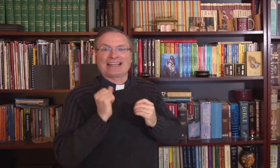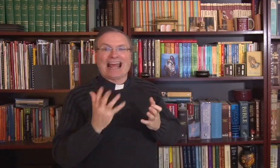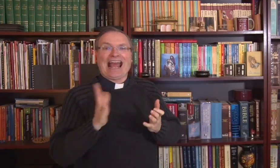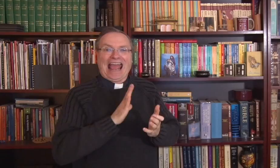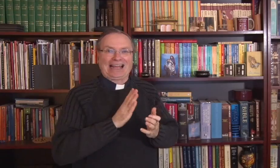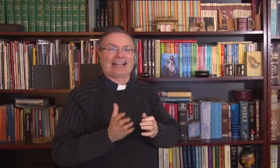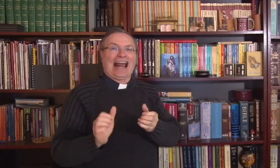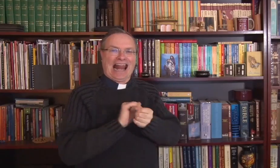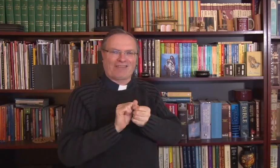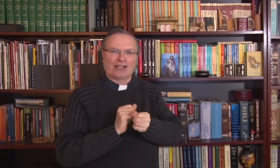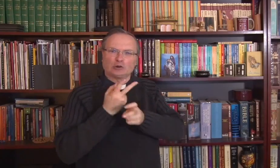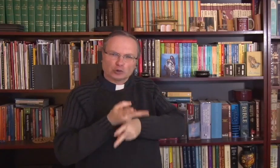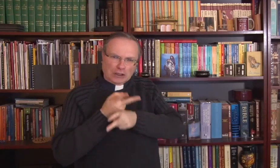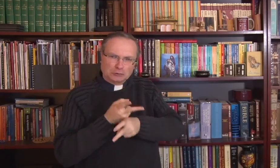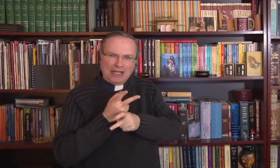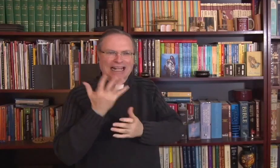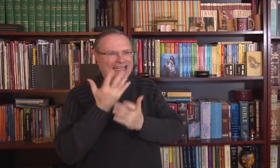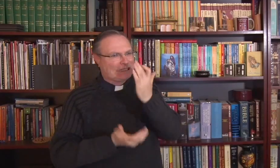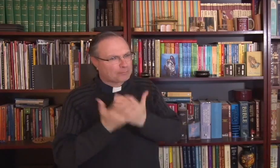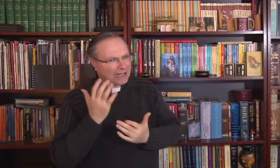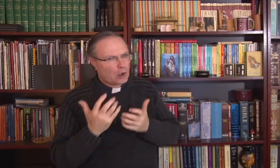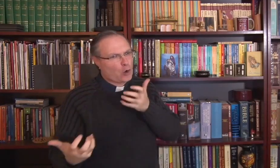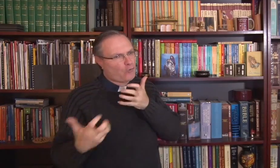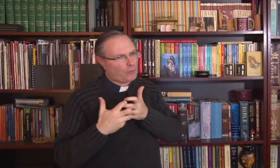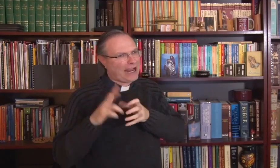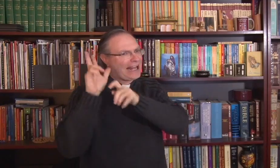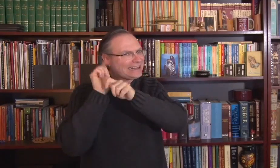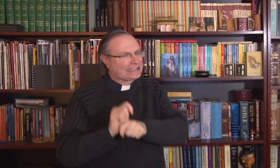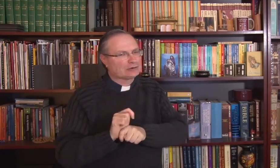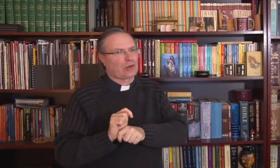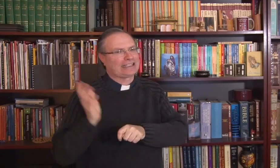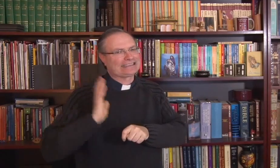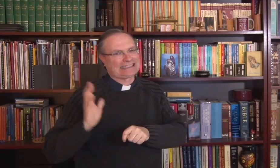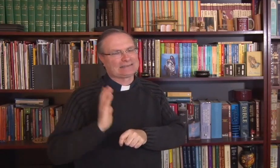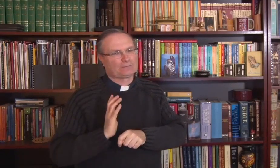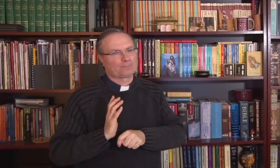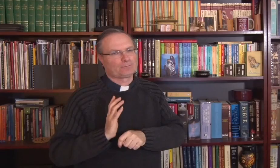sans s’être lavé soigneusement les mains, conformément à la tradition des anciens.